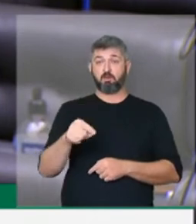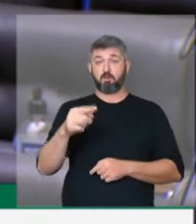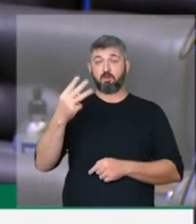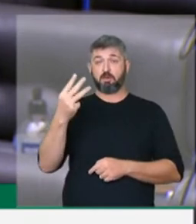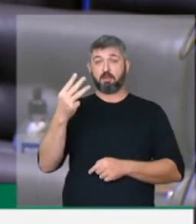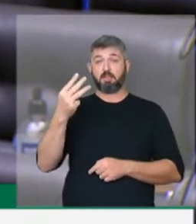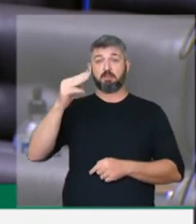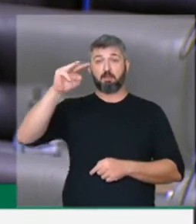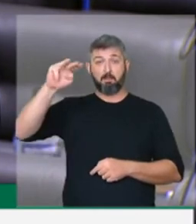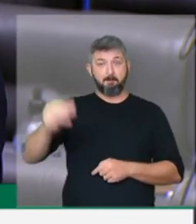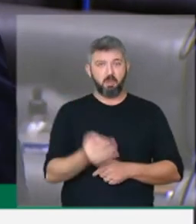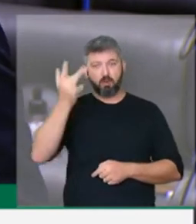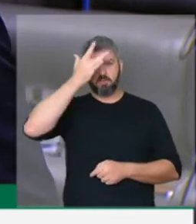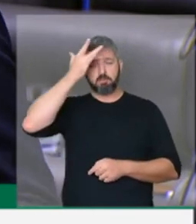PORQUE NÓS TEMOS QUADRO DE 14,3 MILHÕES DE